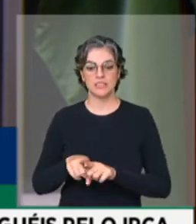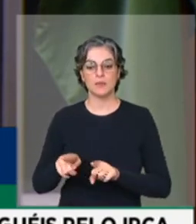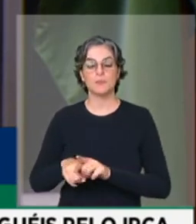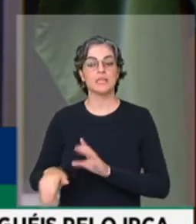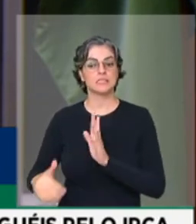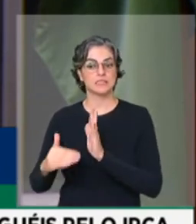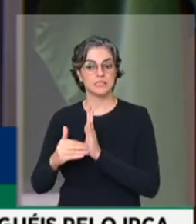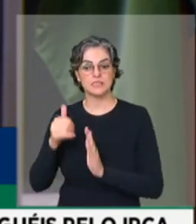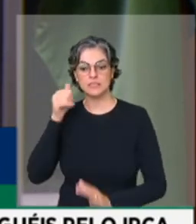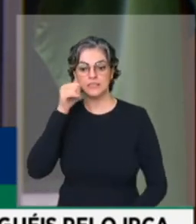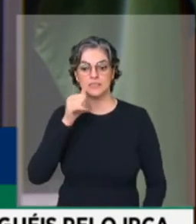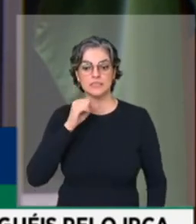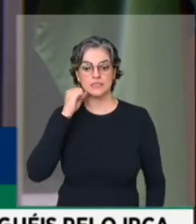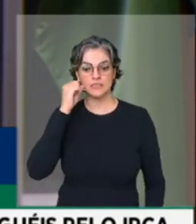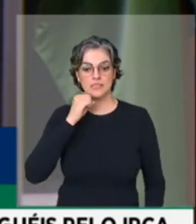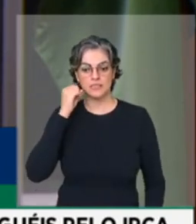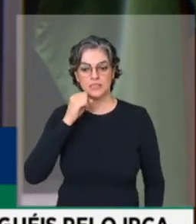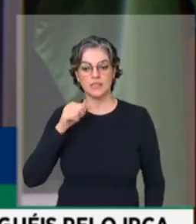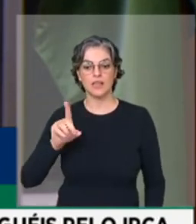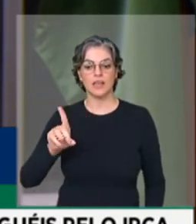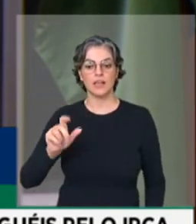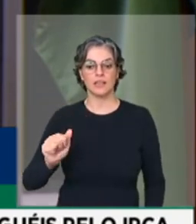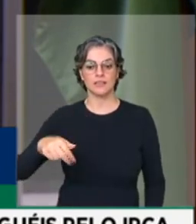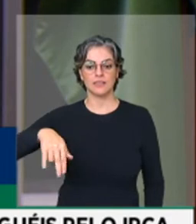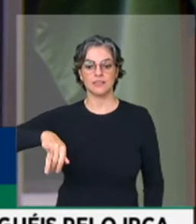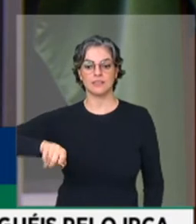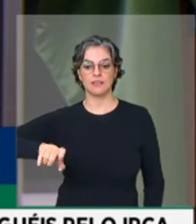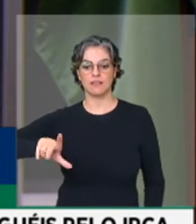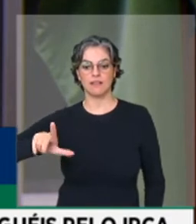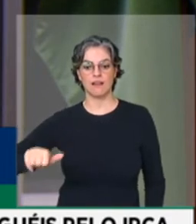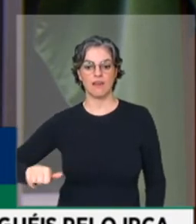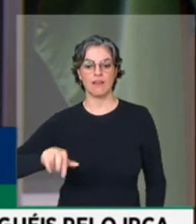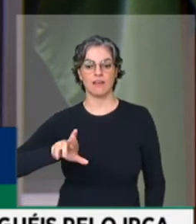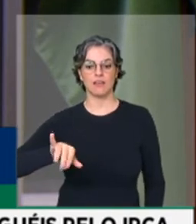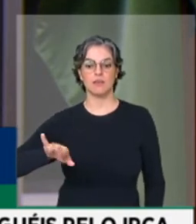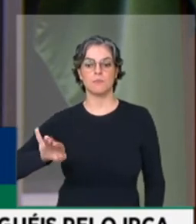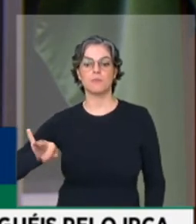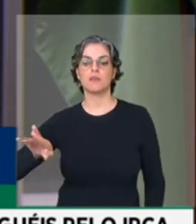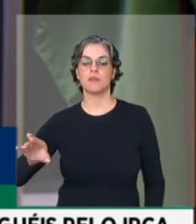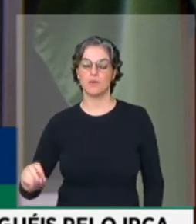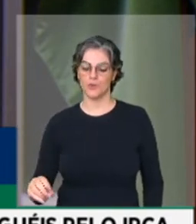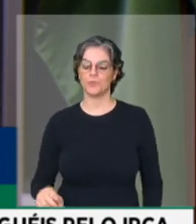DEPUTADOS. E NO SENADO, A SENADORA KNIEL RIBEIRO. SENADORA... O SETOR DE EVENTOS E TURÍSTICO NUNCA IRÁ